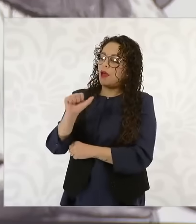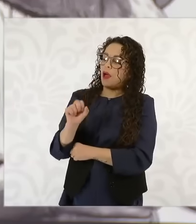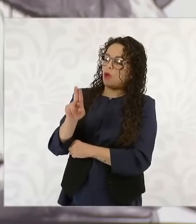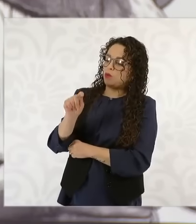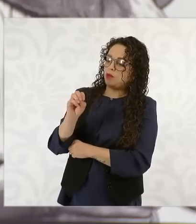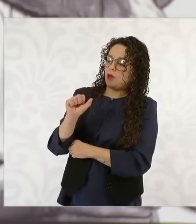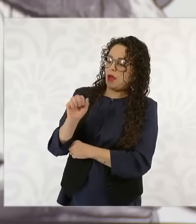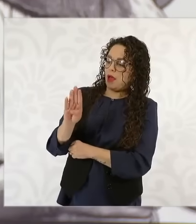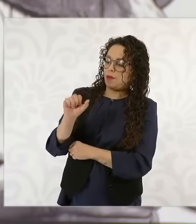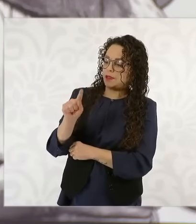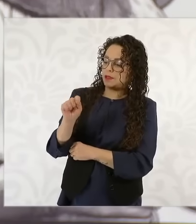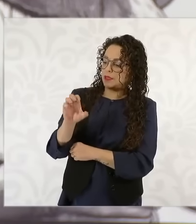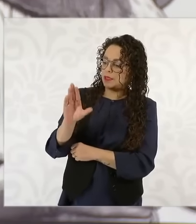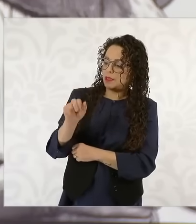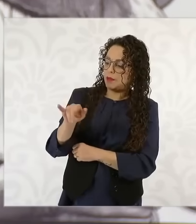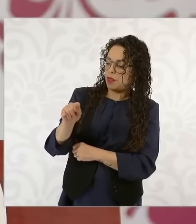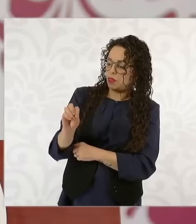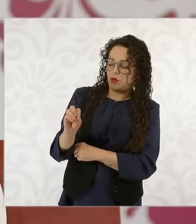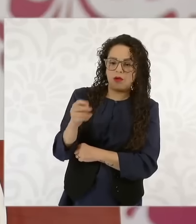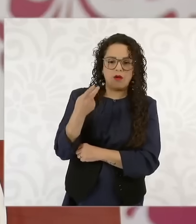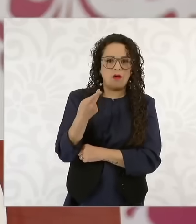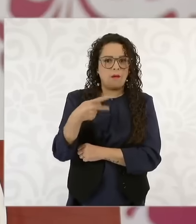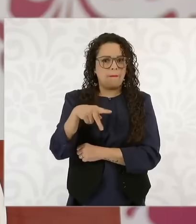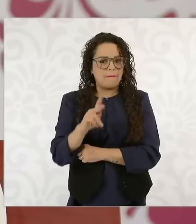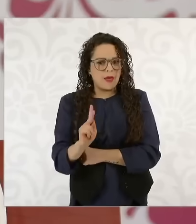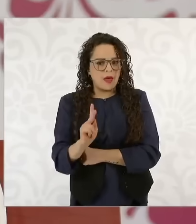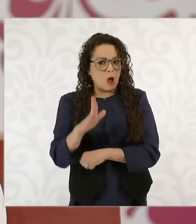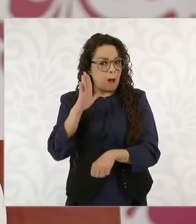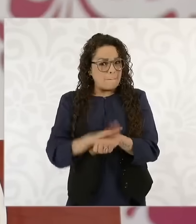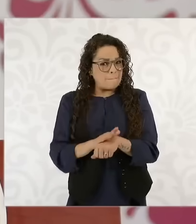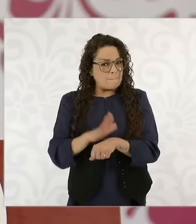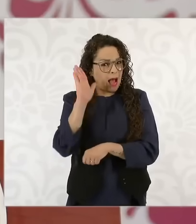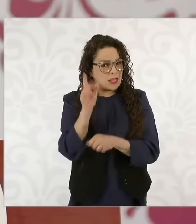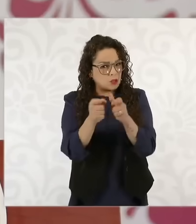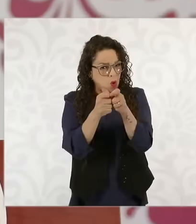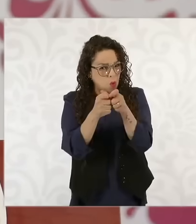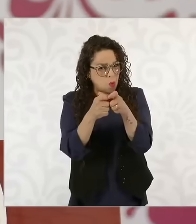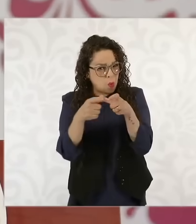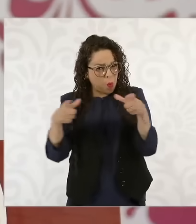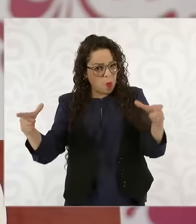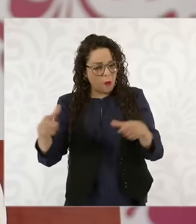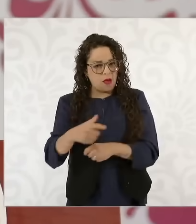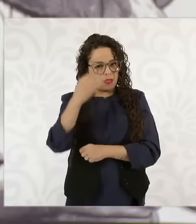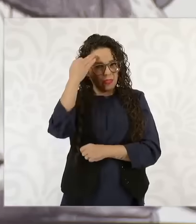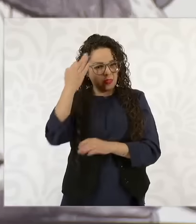Al principio no crecieron mucho. Cuando más crecieron fue en el periodo de Fox y de Calderón